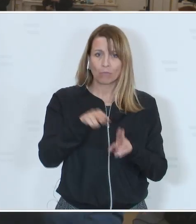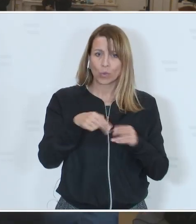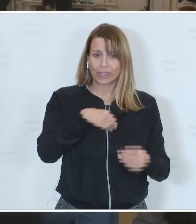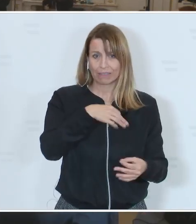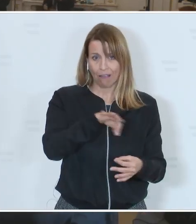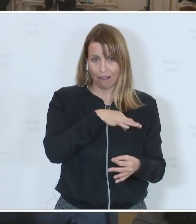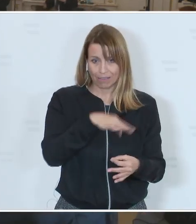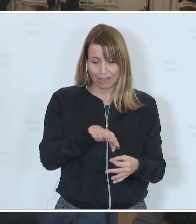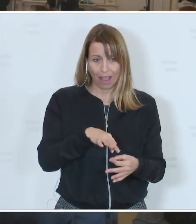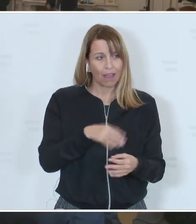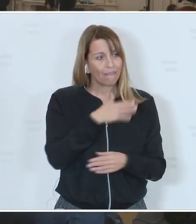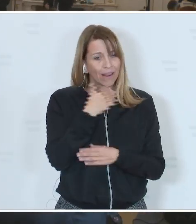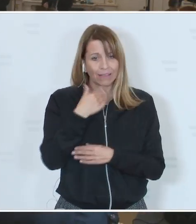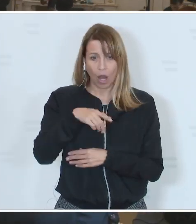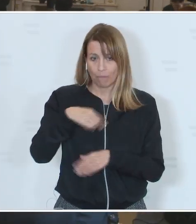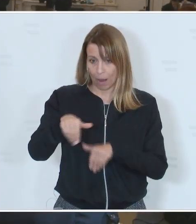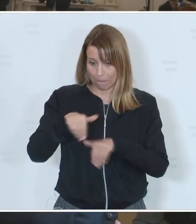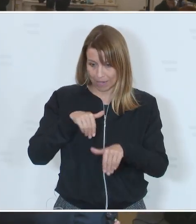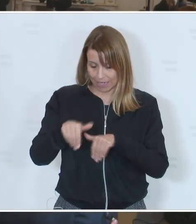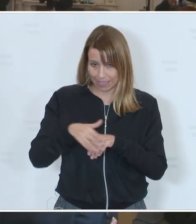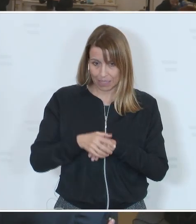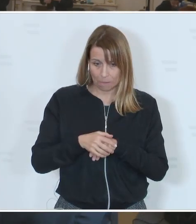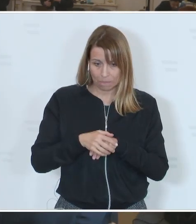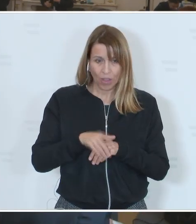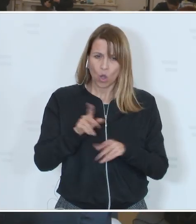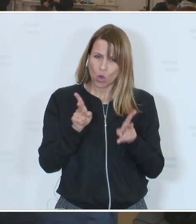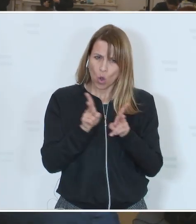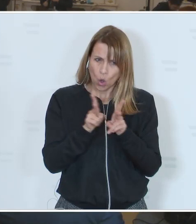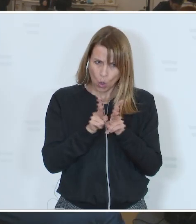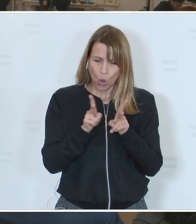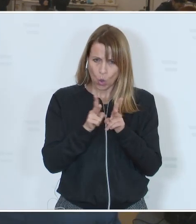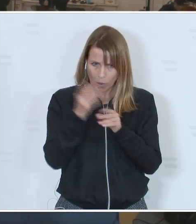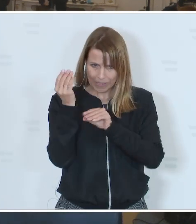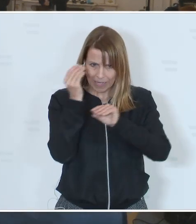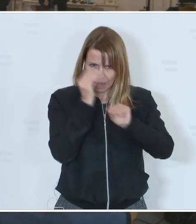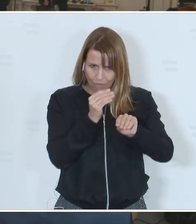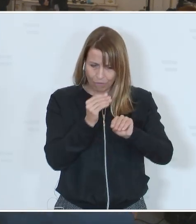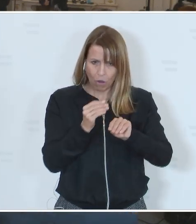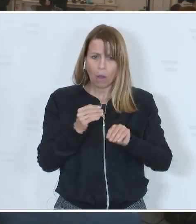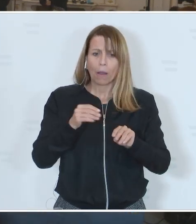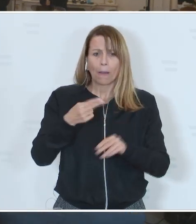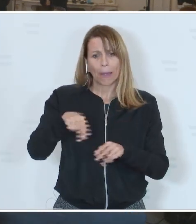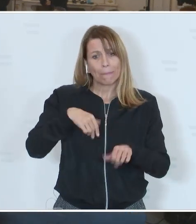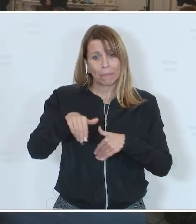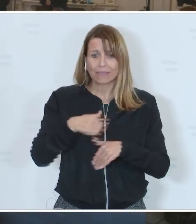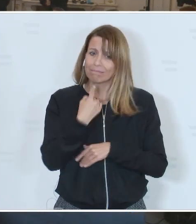Information noch für die österreichischen Medien: Das Statement des Premier Ministers wird in einer Übersetzung nachgereicht im Anschluss an die Pressekonferenz – Ja. Vielen Dank fürs Kommen.